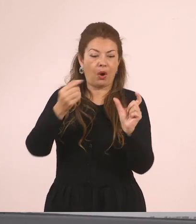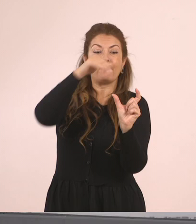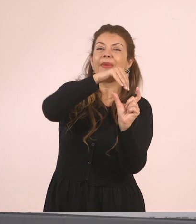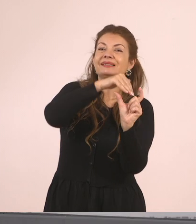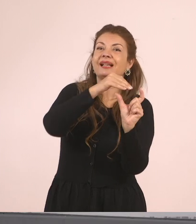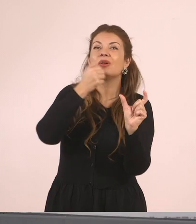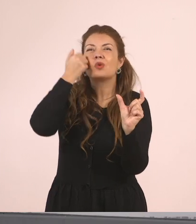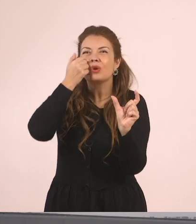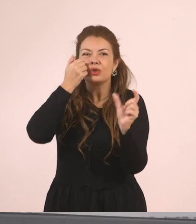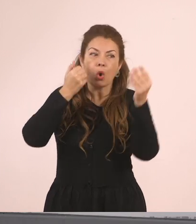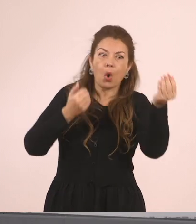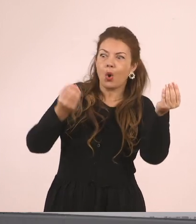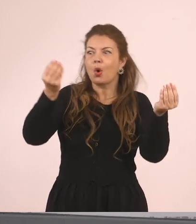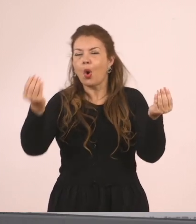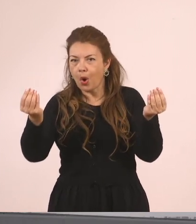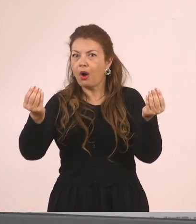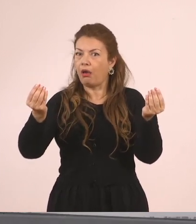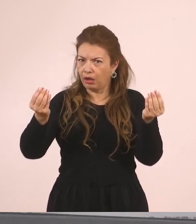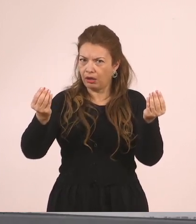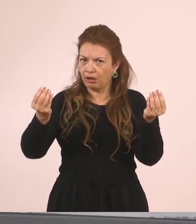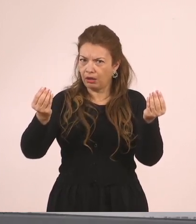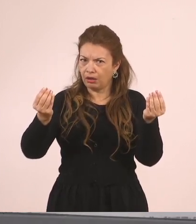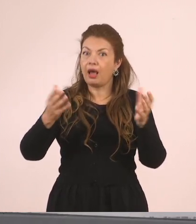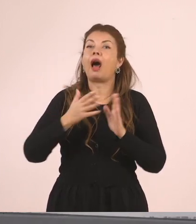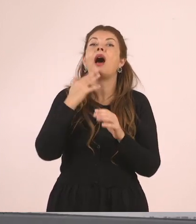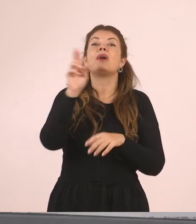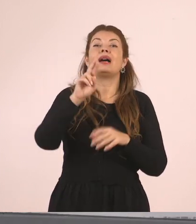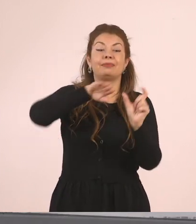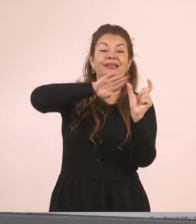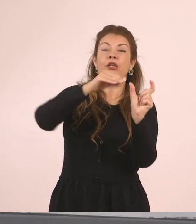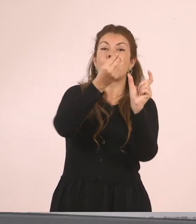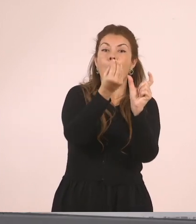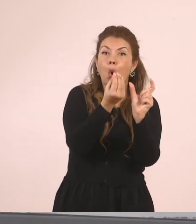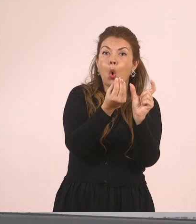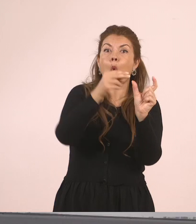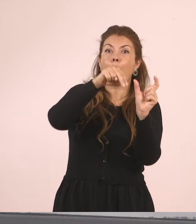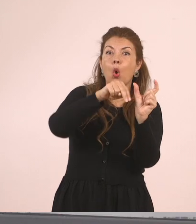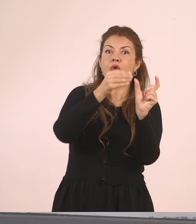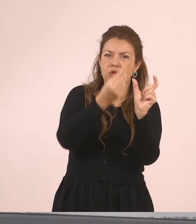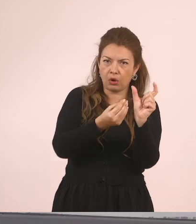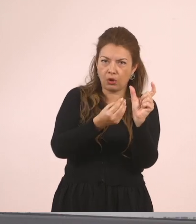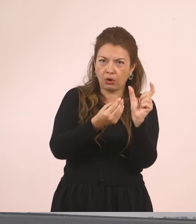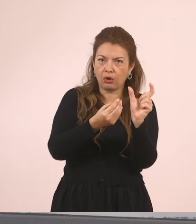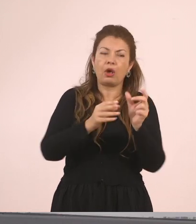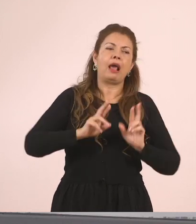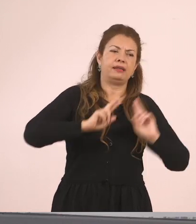Άρα όταν το ρήμα είναι σε -ώνω, να το, και στην Παθητική Φωνή κρατάω το ω.